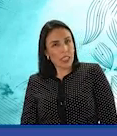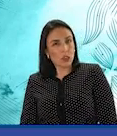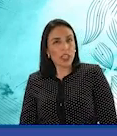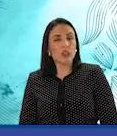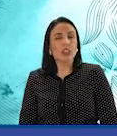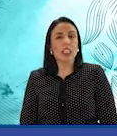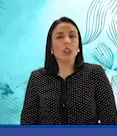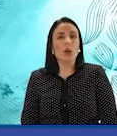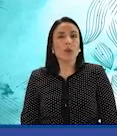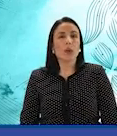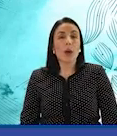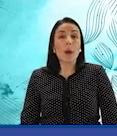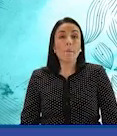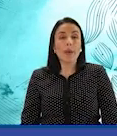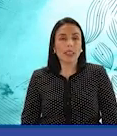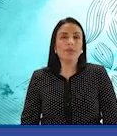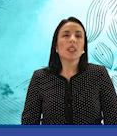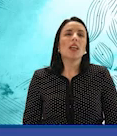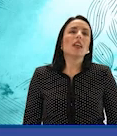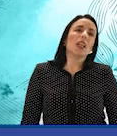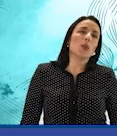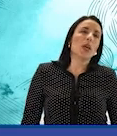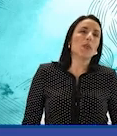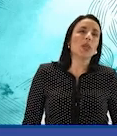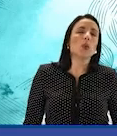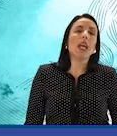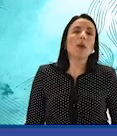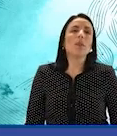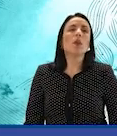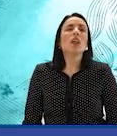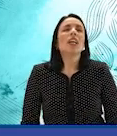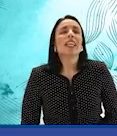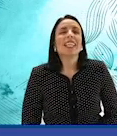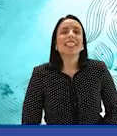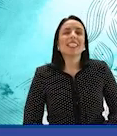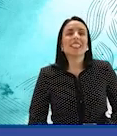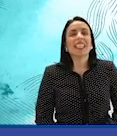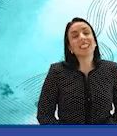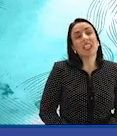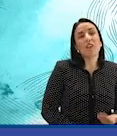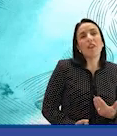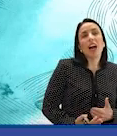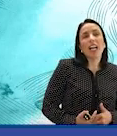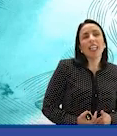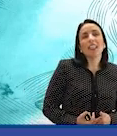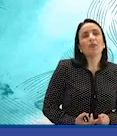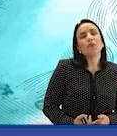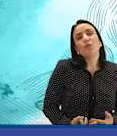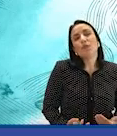dándole contenido al programa B. Y voy a poner un ejemplo se rebajarían,